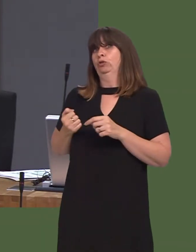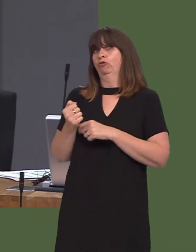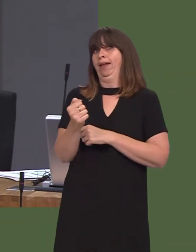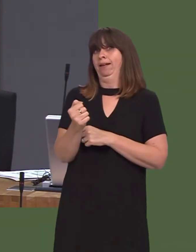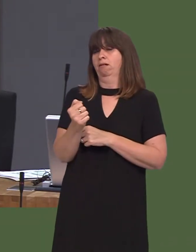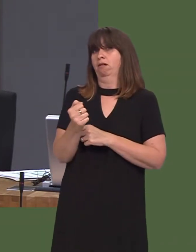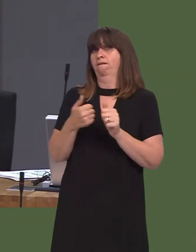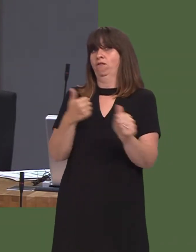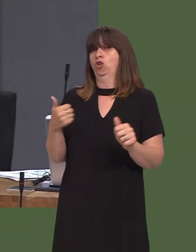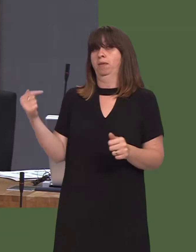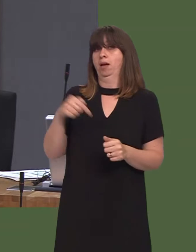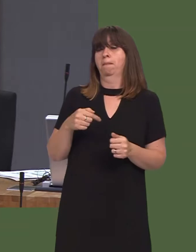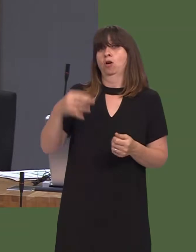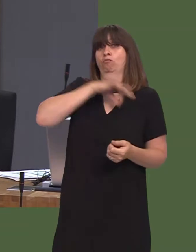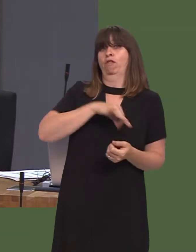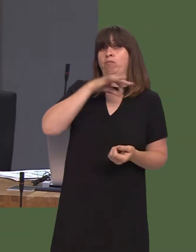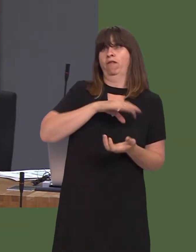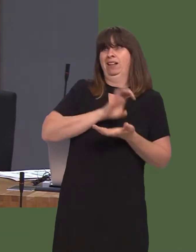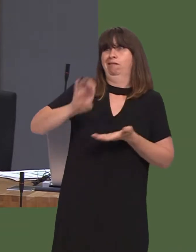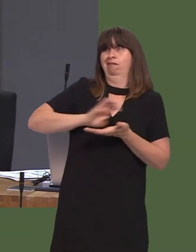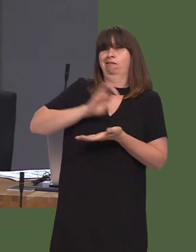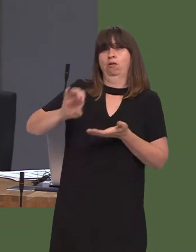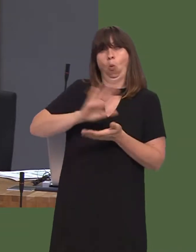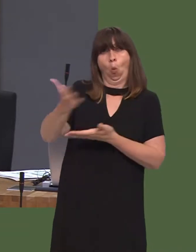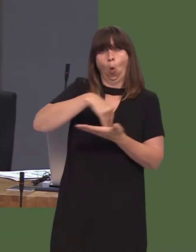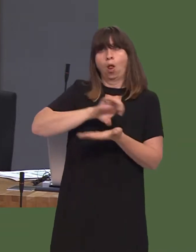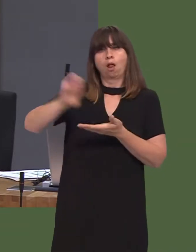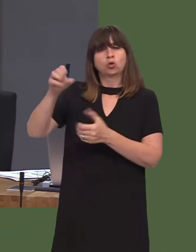Llywodraeth, ond yn un lle rydych chiín gorfod contractio gyda chwmni preifat. Pa gamau ydych